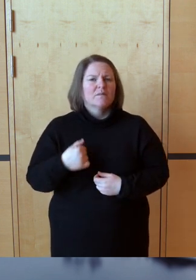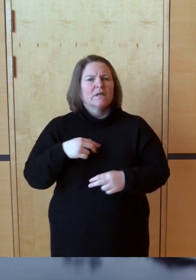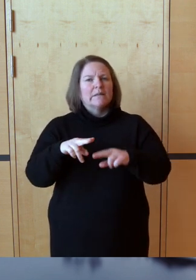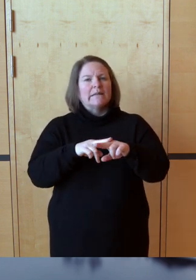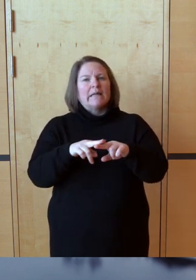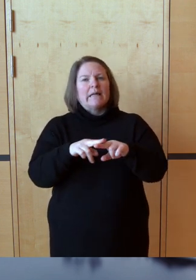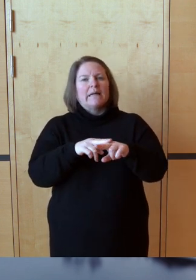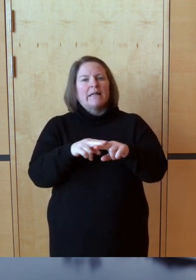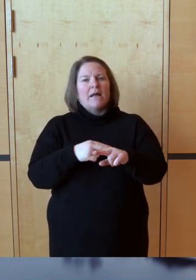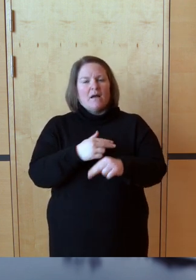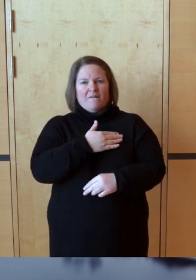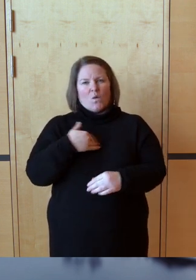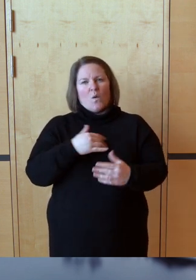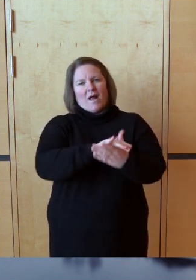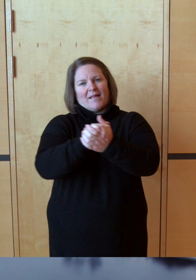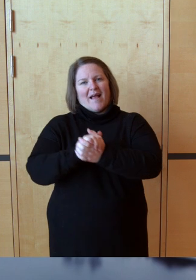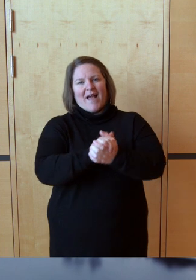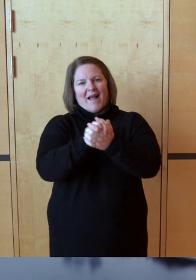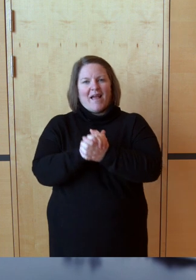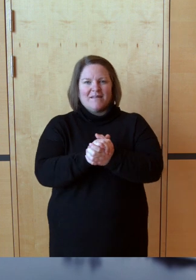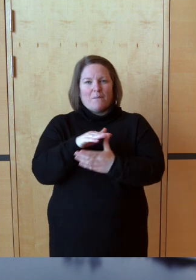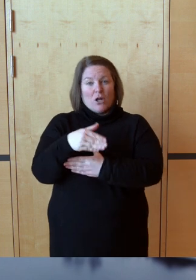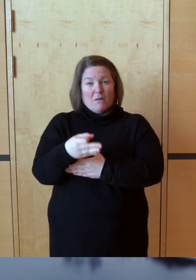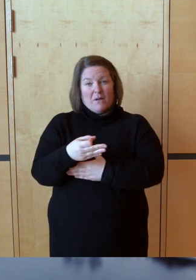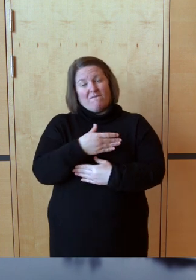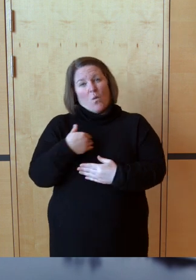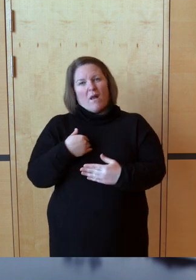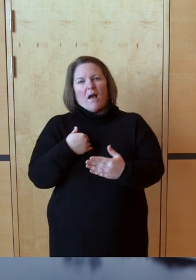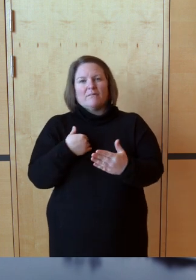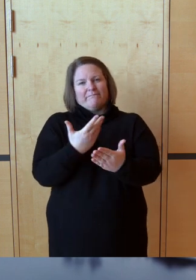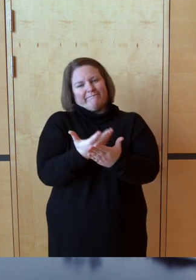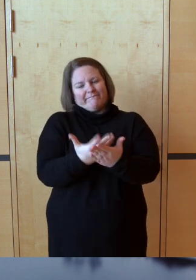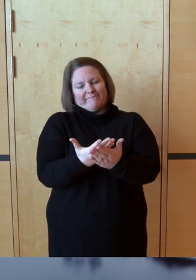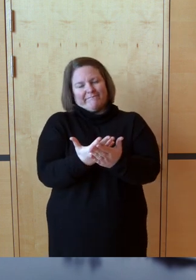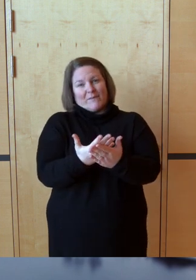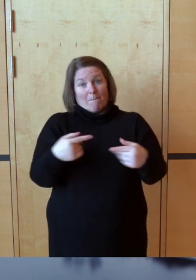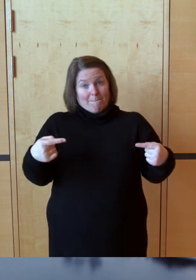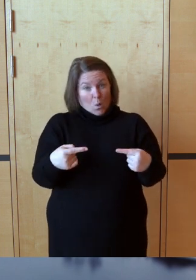Som vi från alliansen och Miljöpartiet har mot en flytt är redan framme